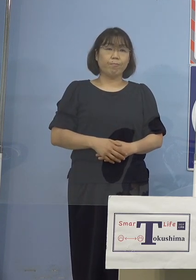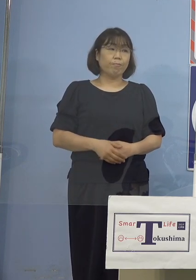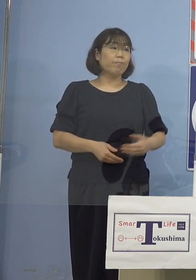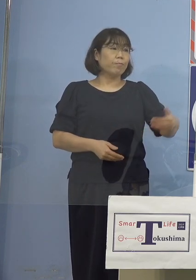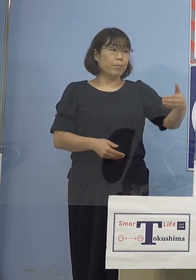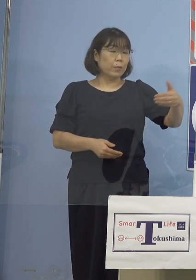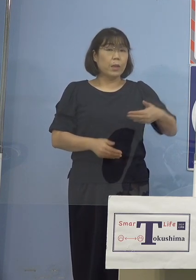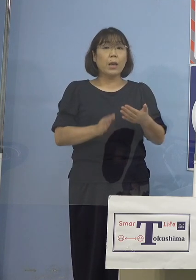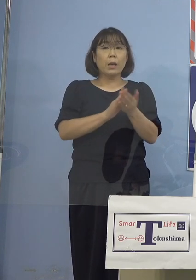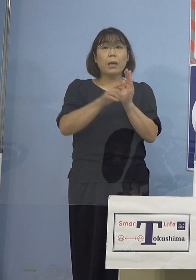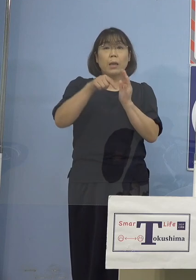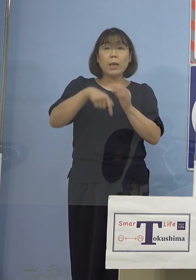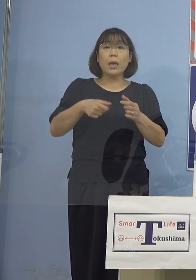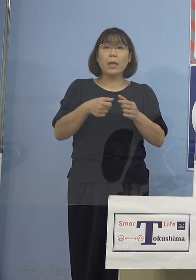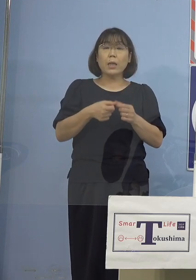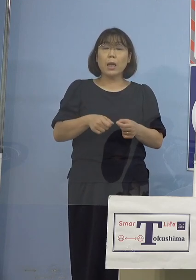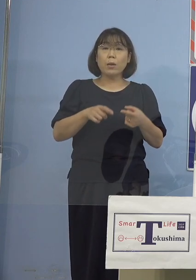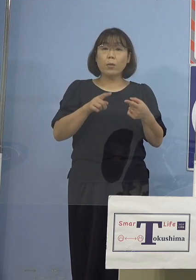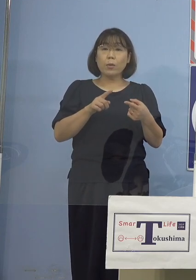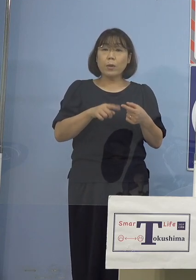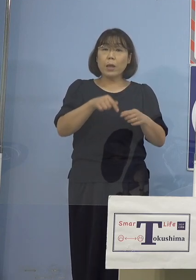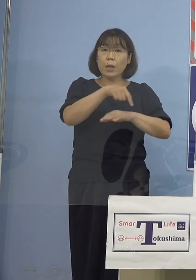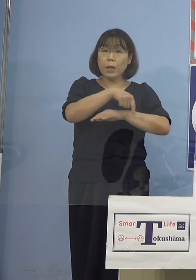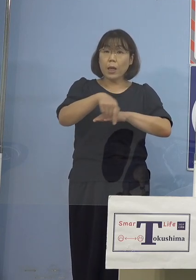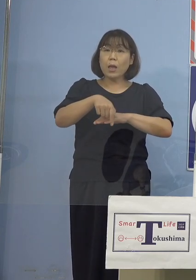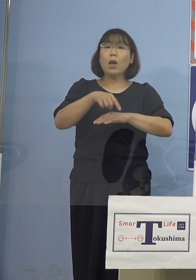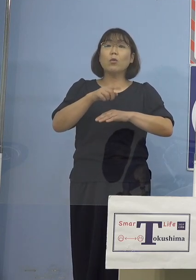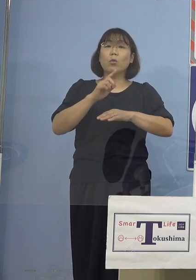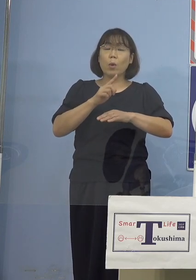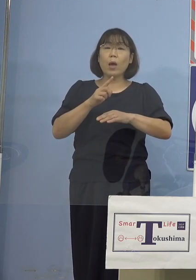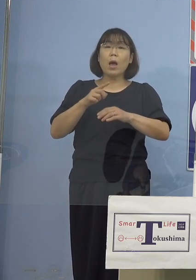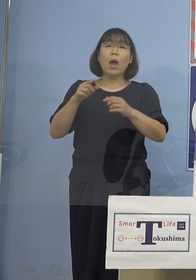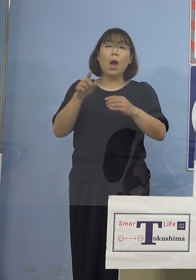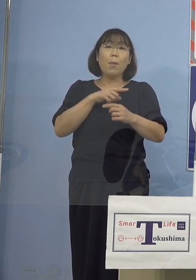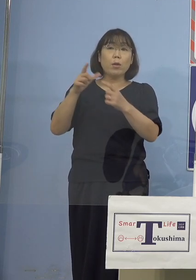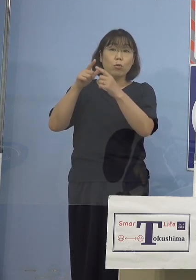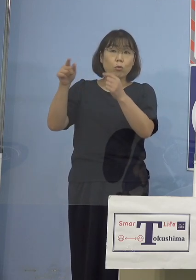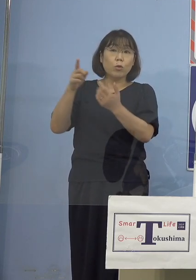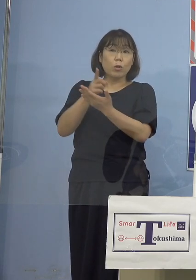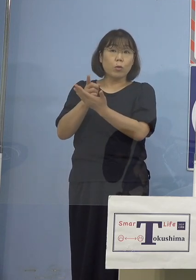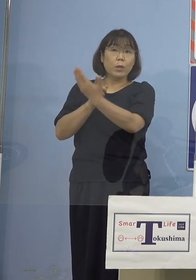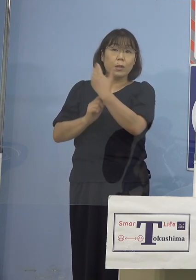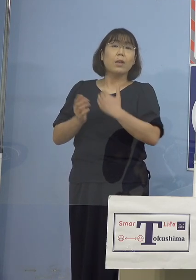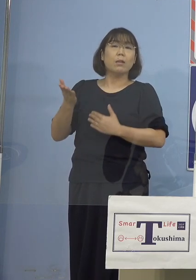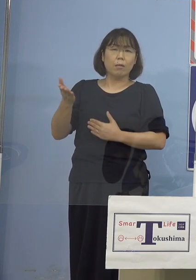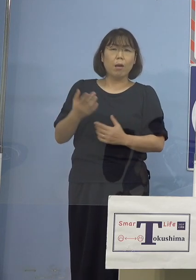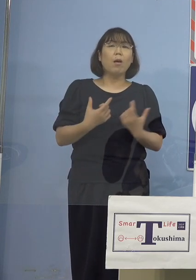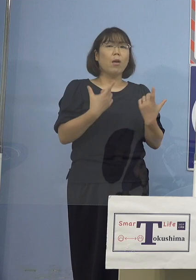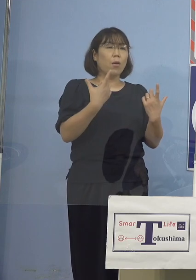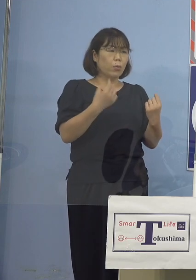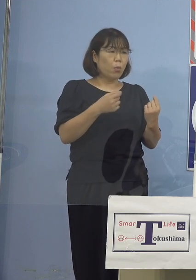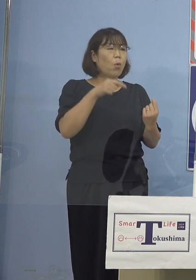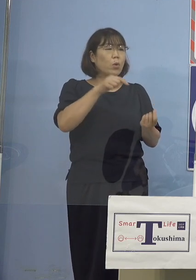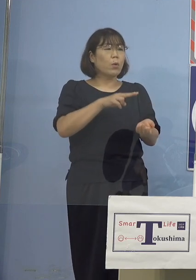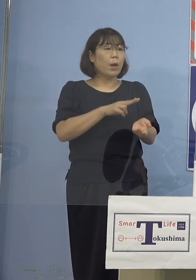まずは国の指針が決まってから 決めていくというような （知事） そうですね、これは医療的な話がありますので